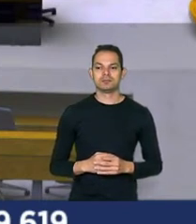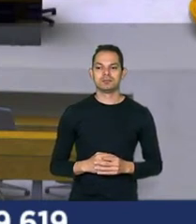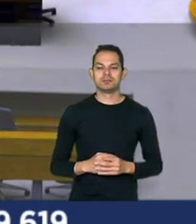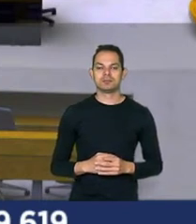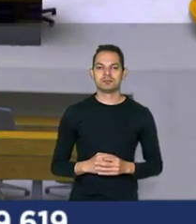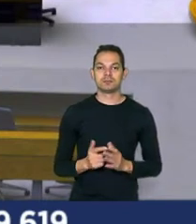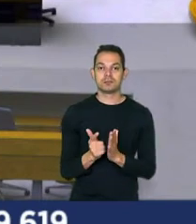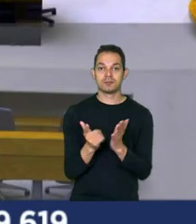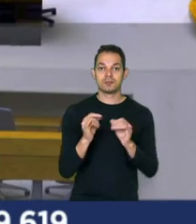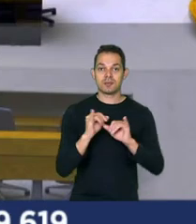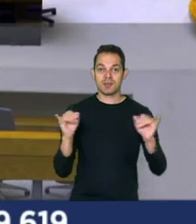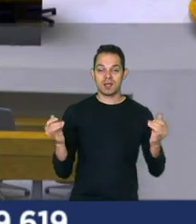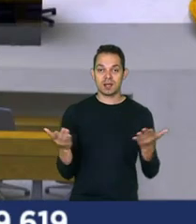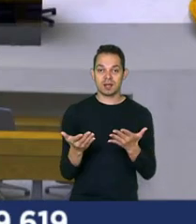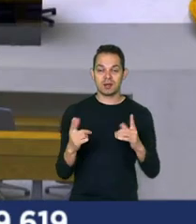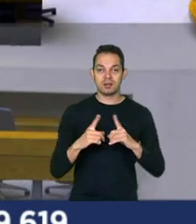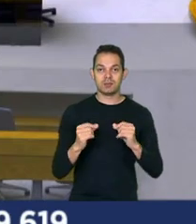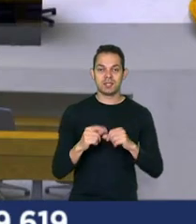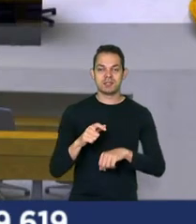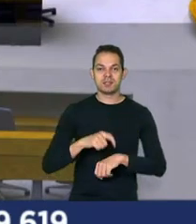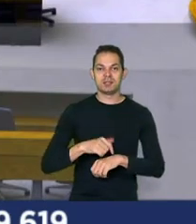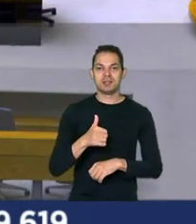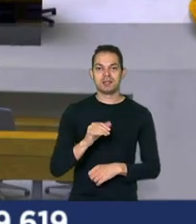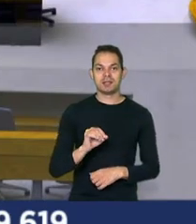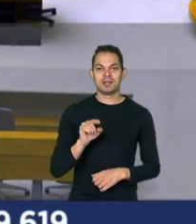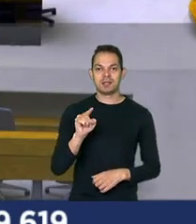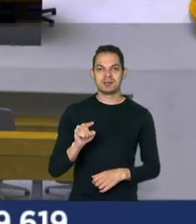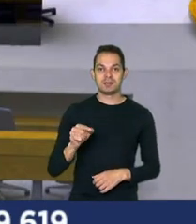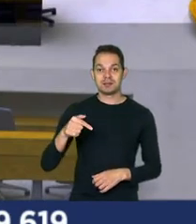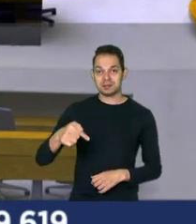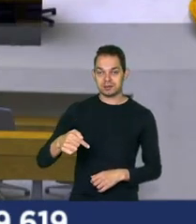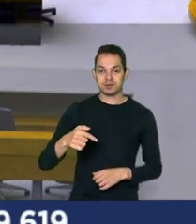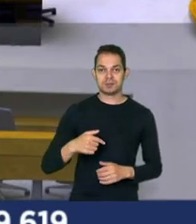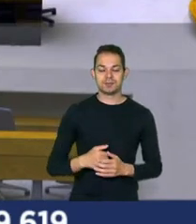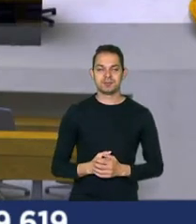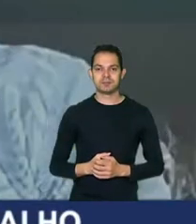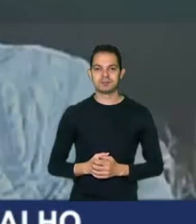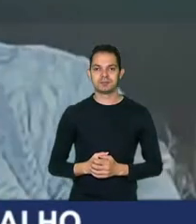DEPUTADO BOHN GASS. [REPÓRTER]: SÃO 10H07 EM BRASÍLIA.